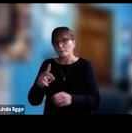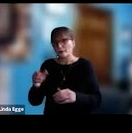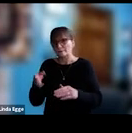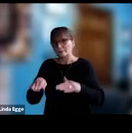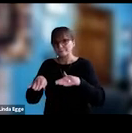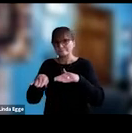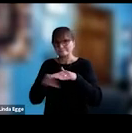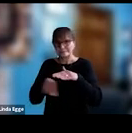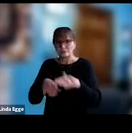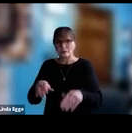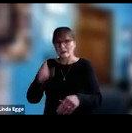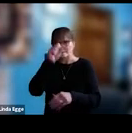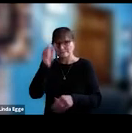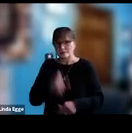el trastorno de estrés postraumático y el trastorno bipolar".